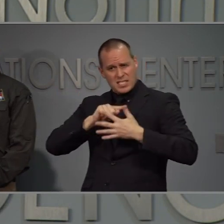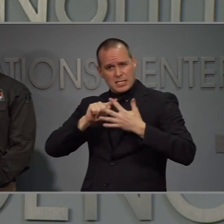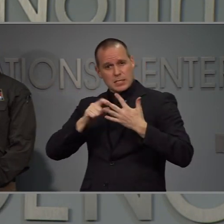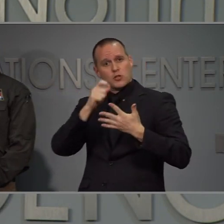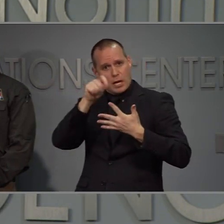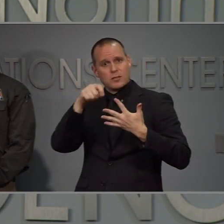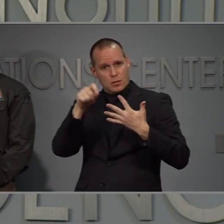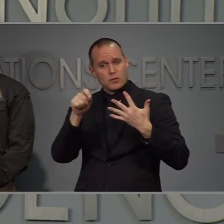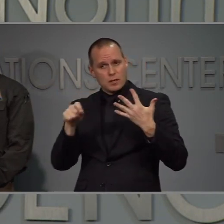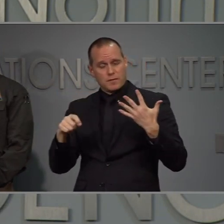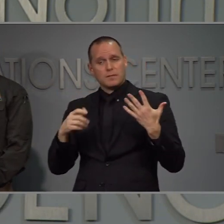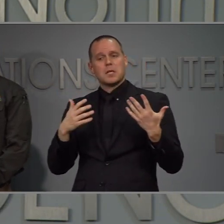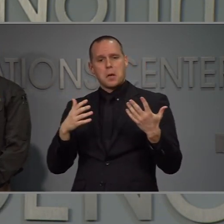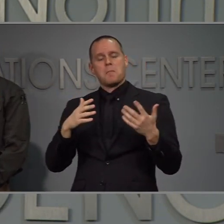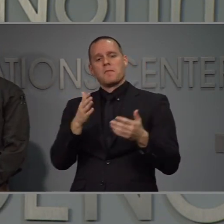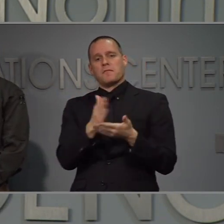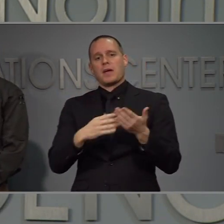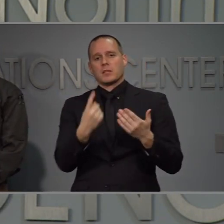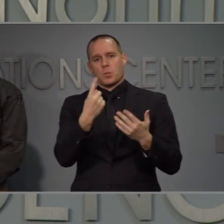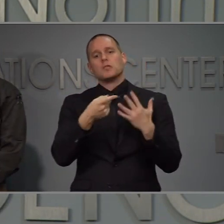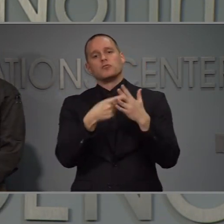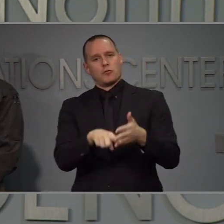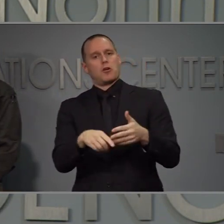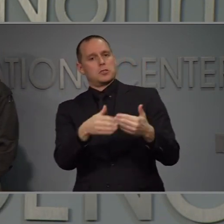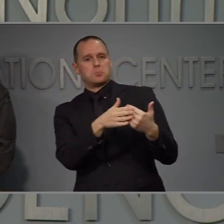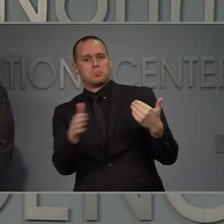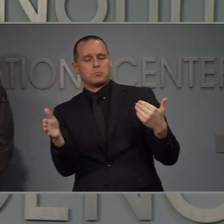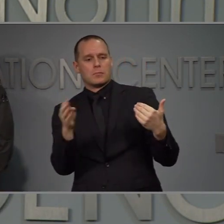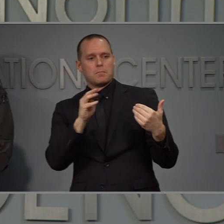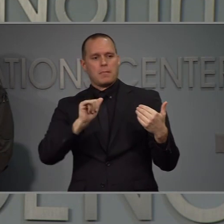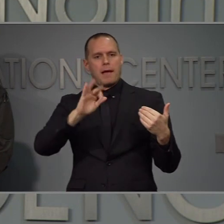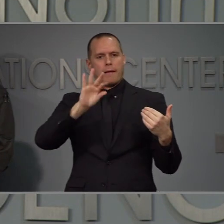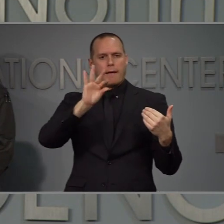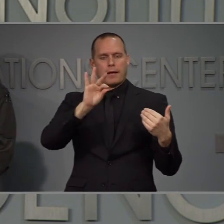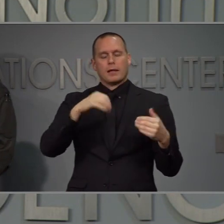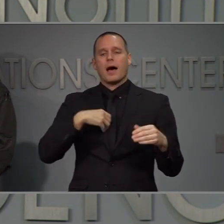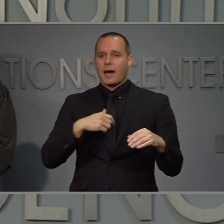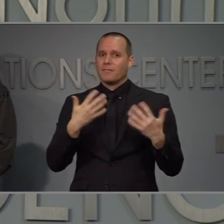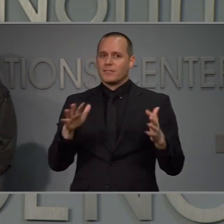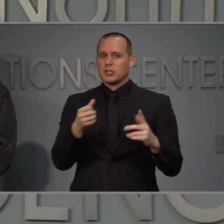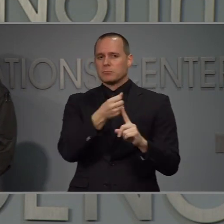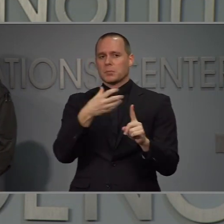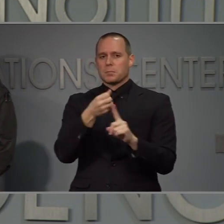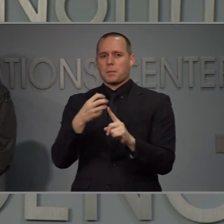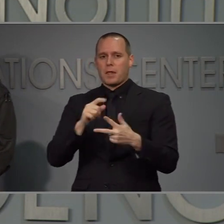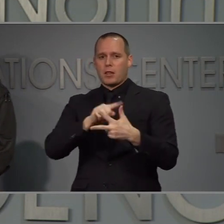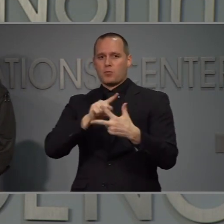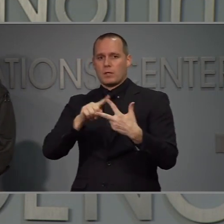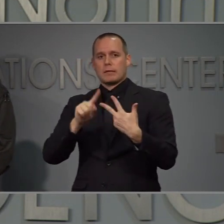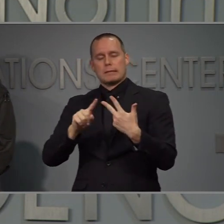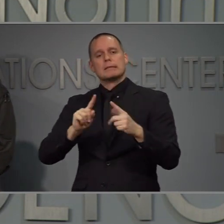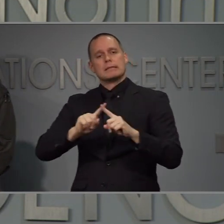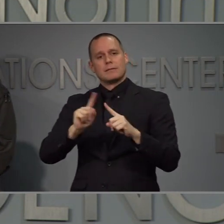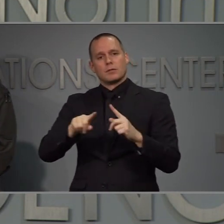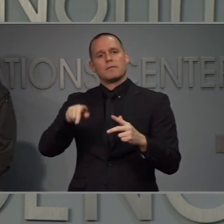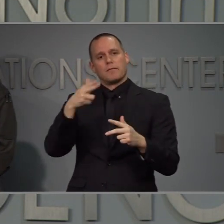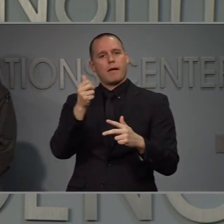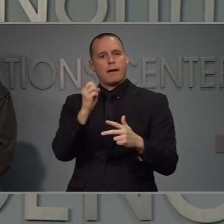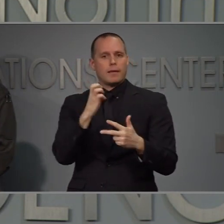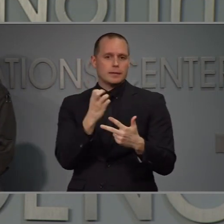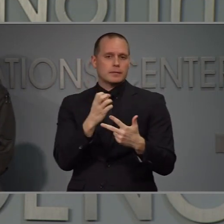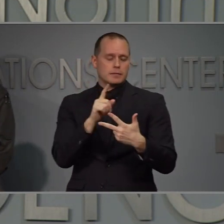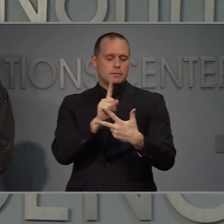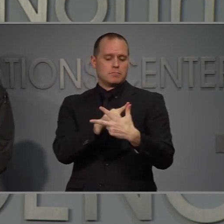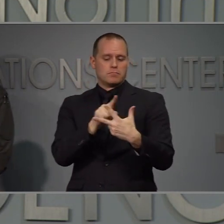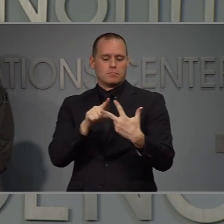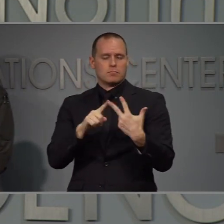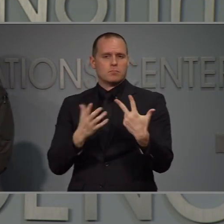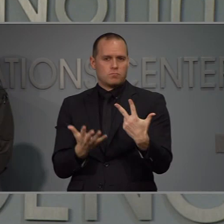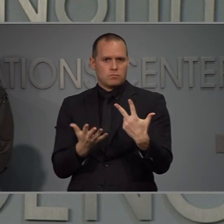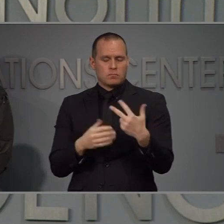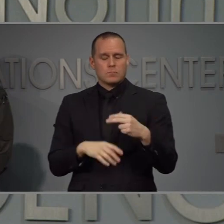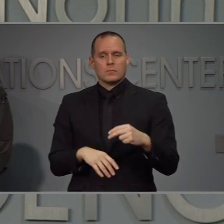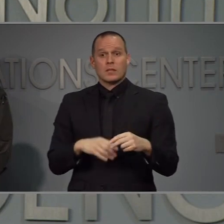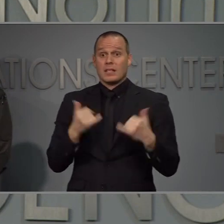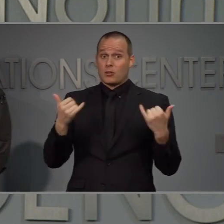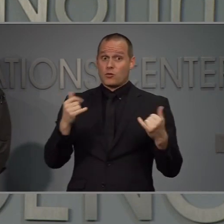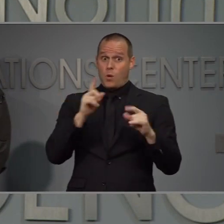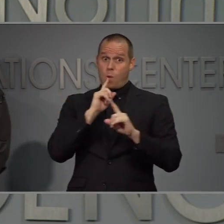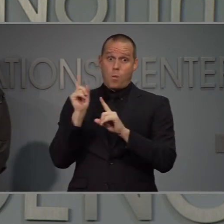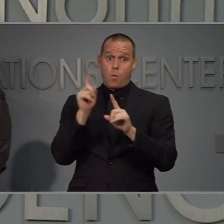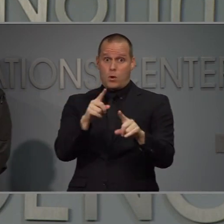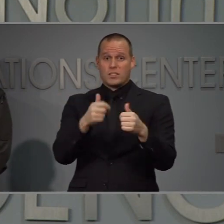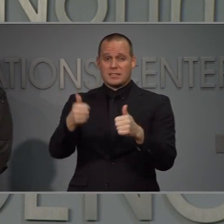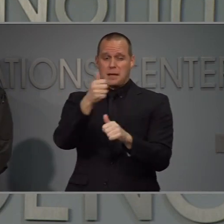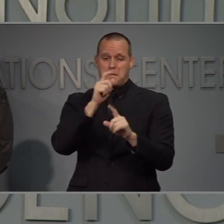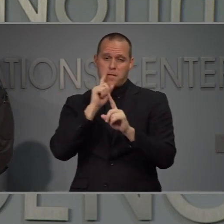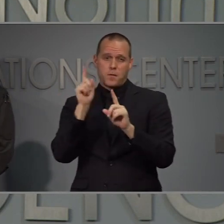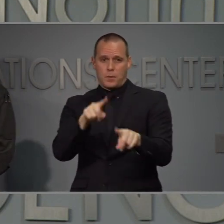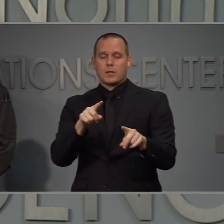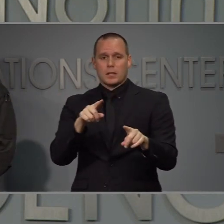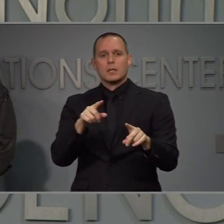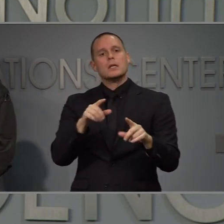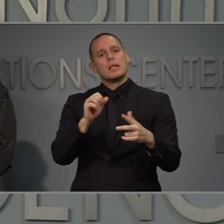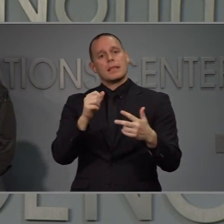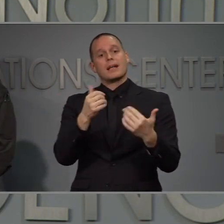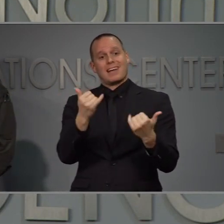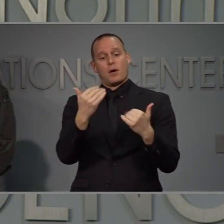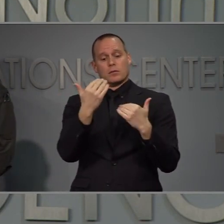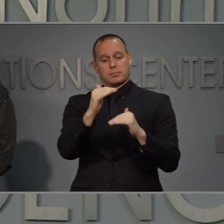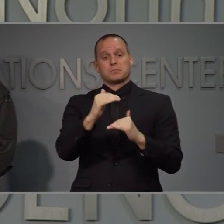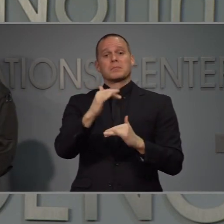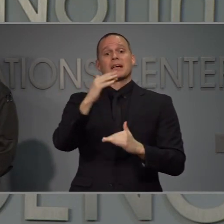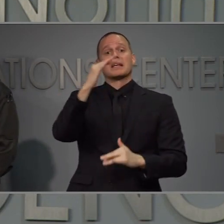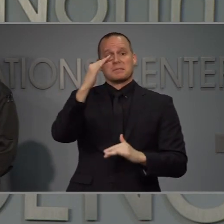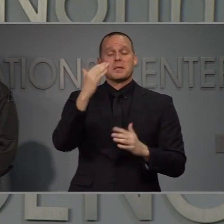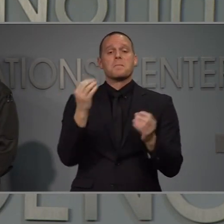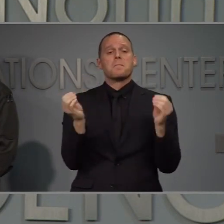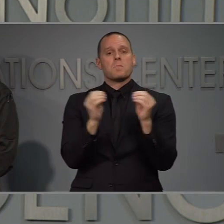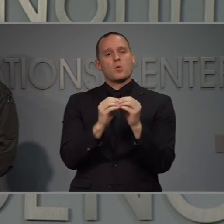para tomar una decisión potencialmente para poder pasar